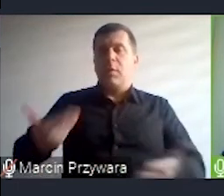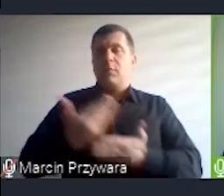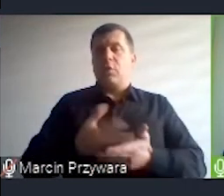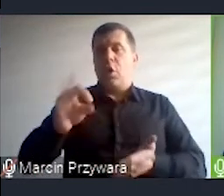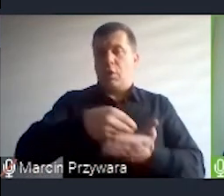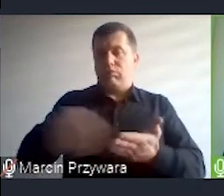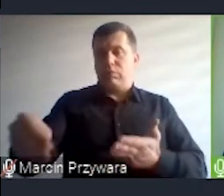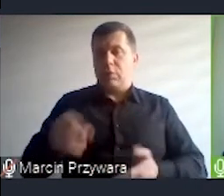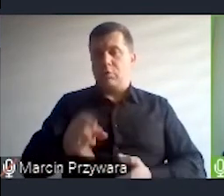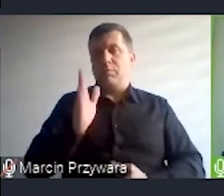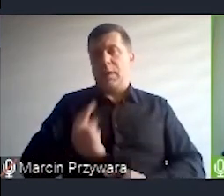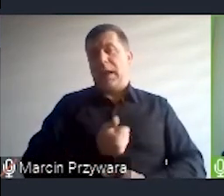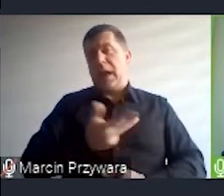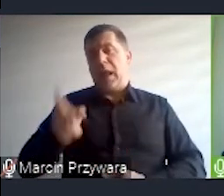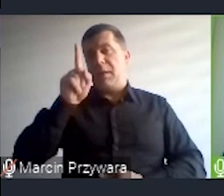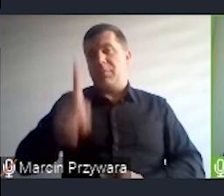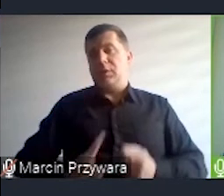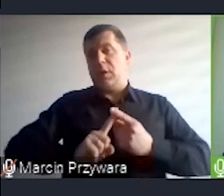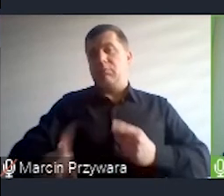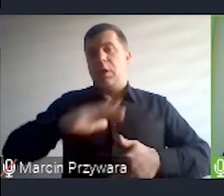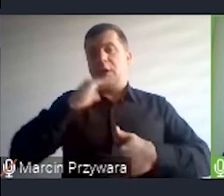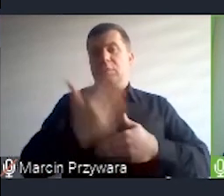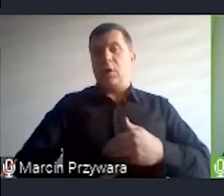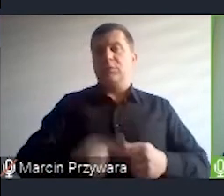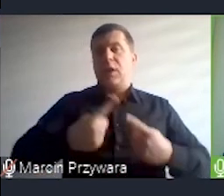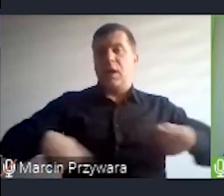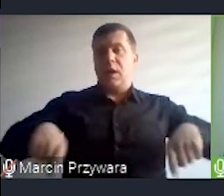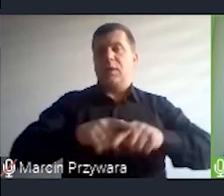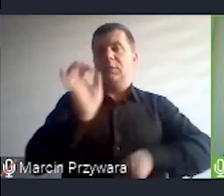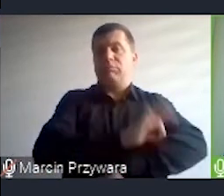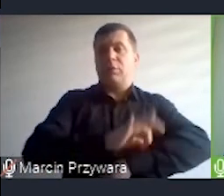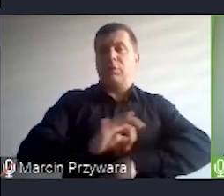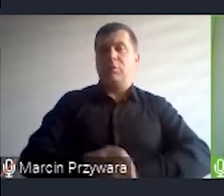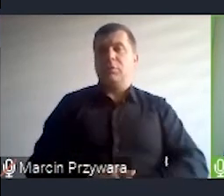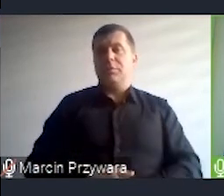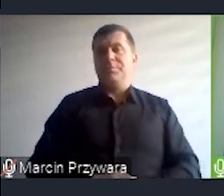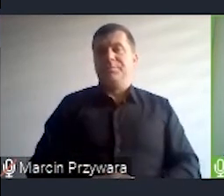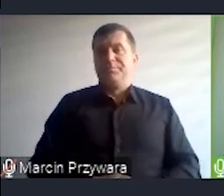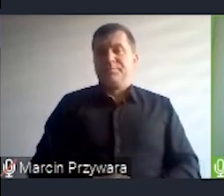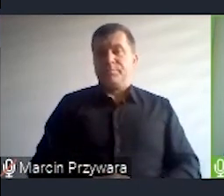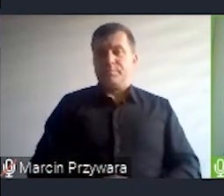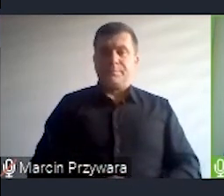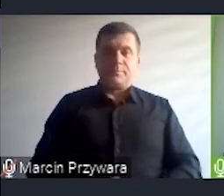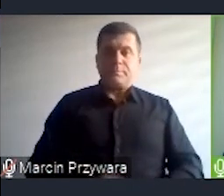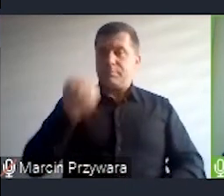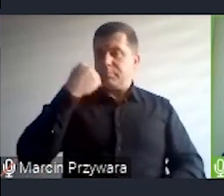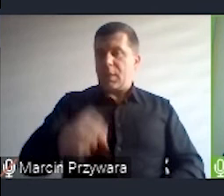a to może być parę miesięcy po zakończeniu realizacji projektu. Więc bardzo przestrzegam,